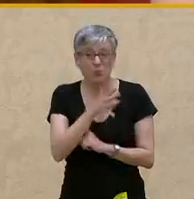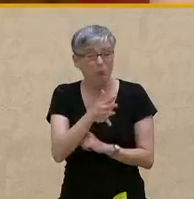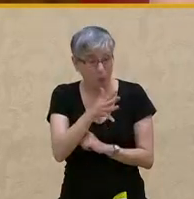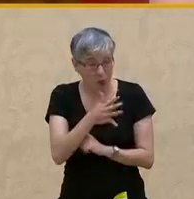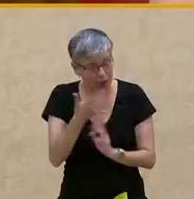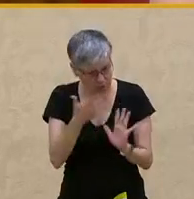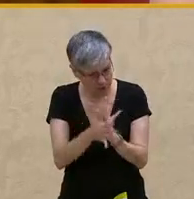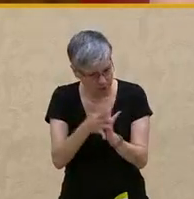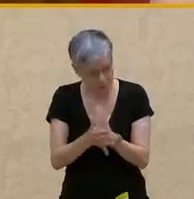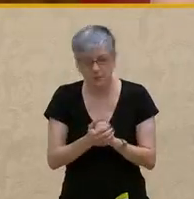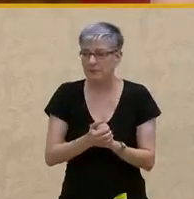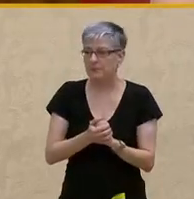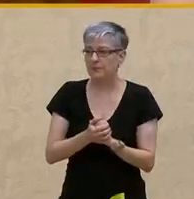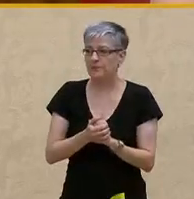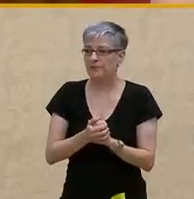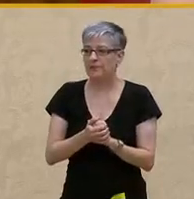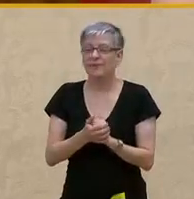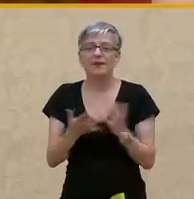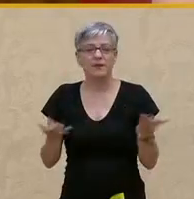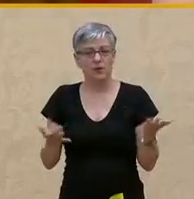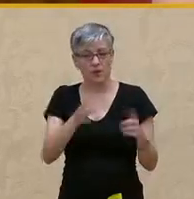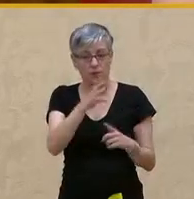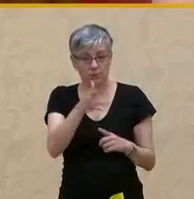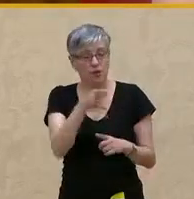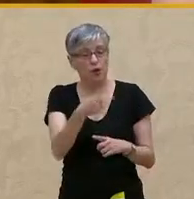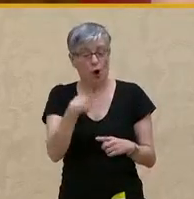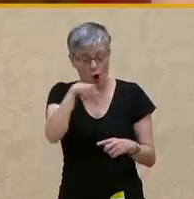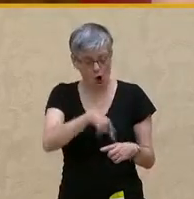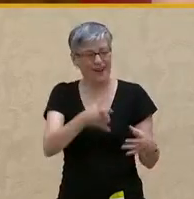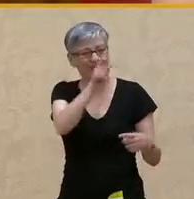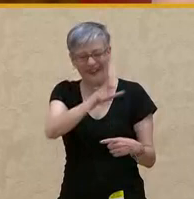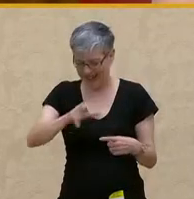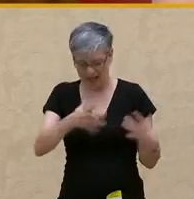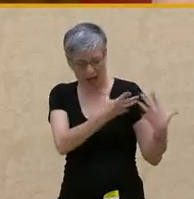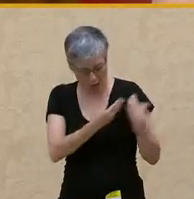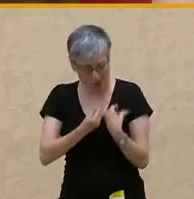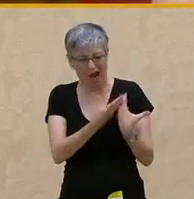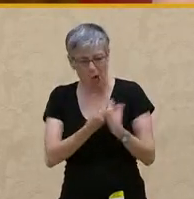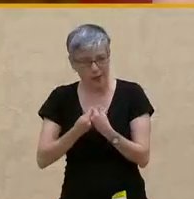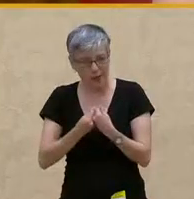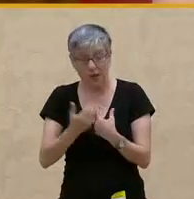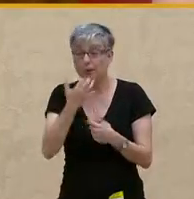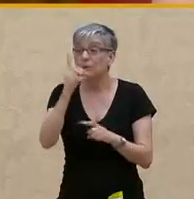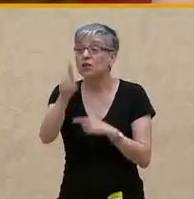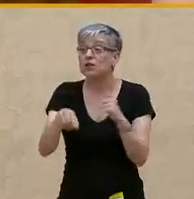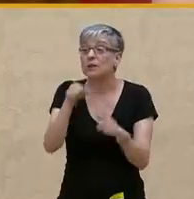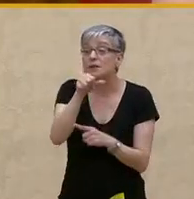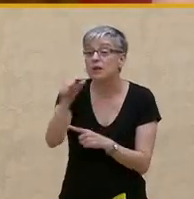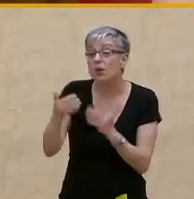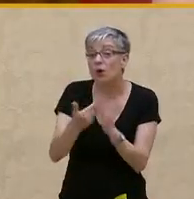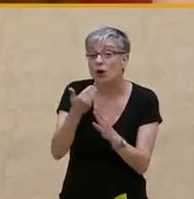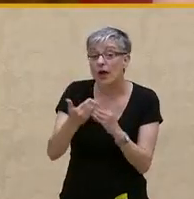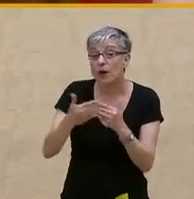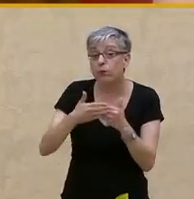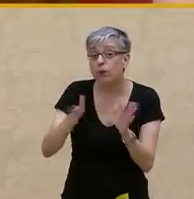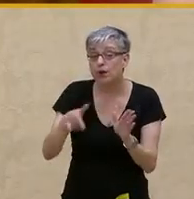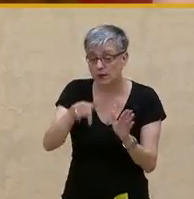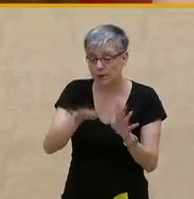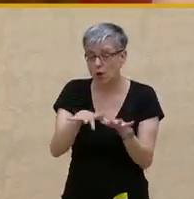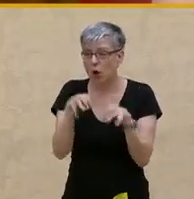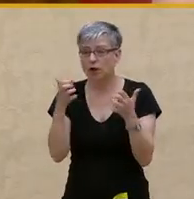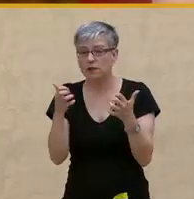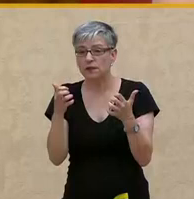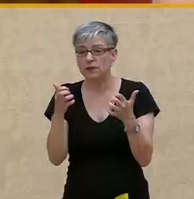Hoy hemos podido estar aquí, pero la semana que viene, si hacen una jornada de puertas abiertas,